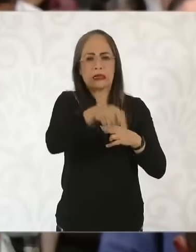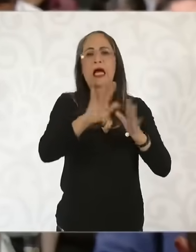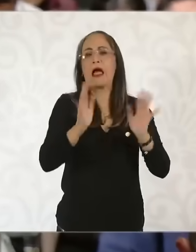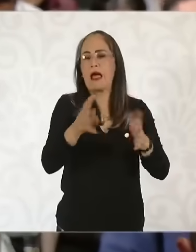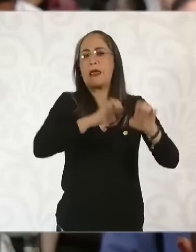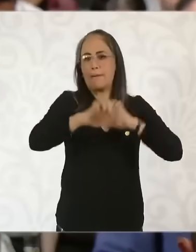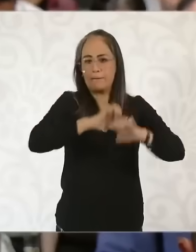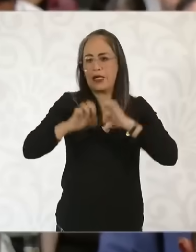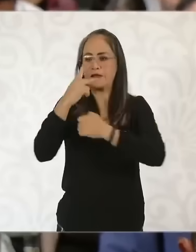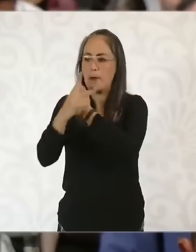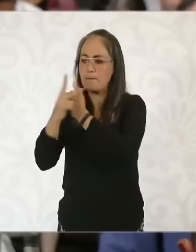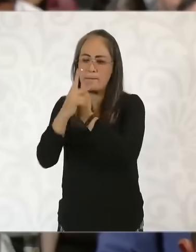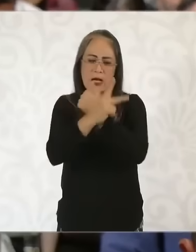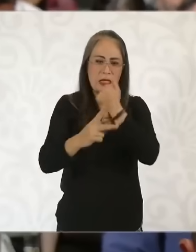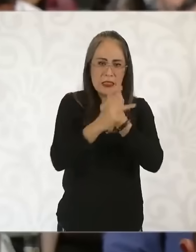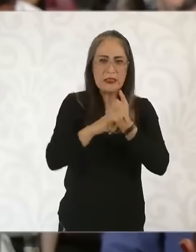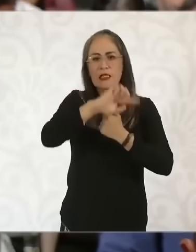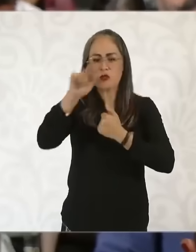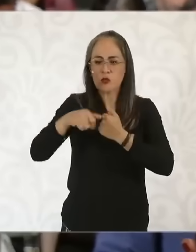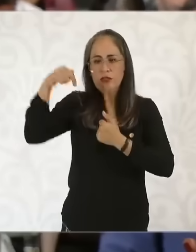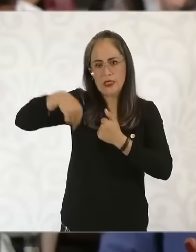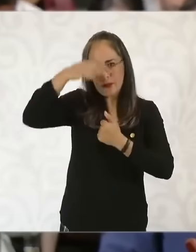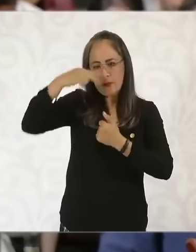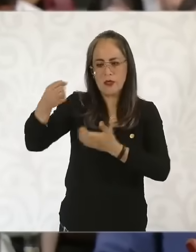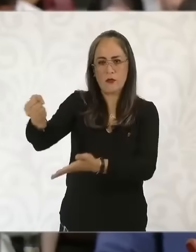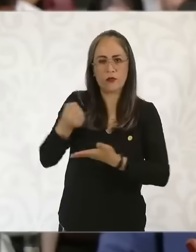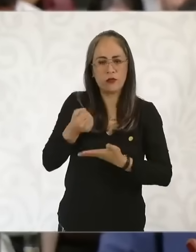los países que son potenciales clientes. Entonces, bueno, aprovechando también que está el secretario